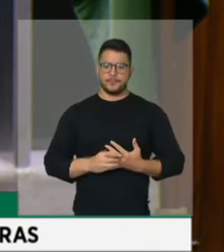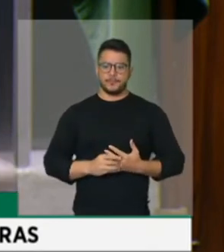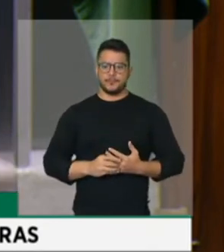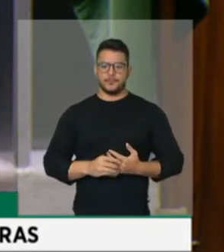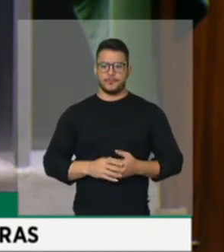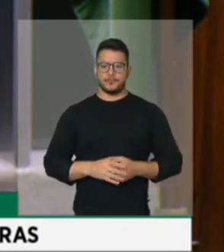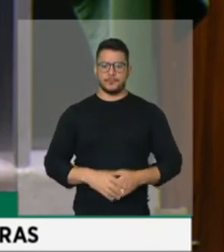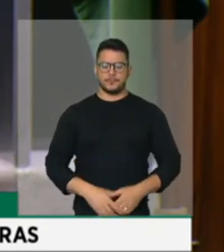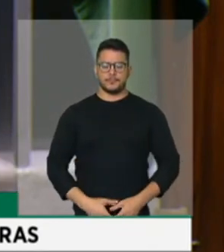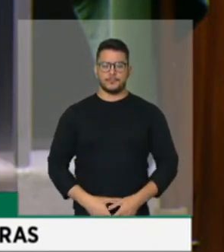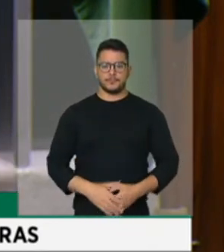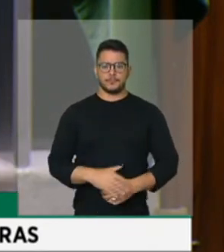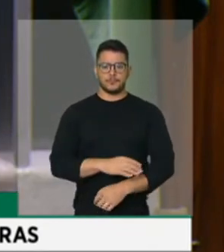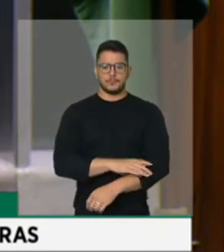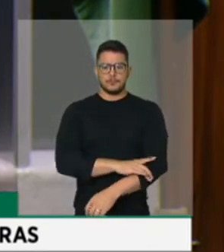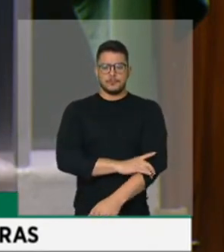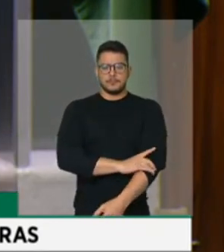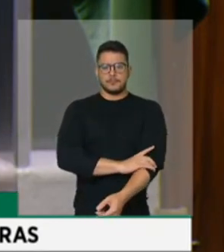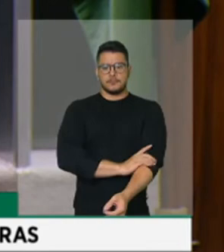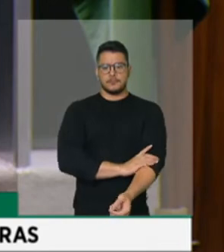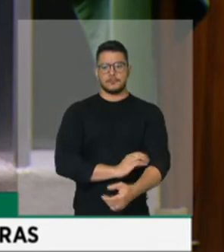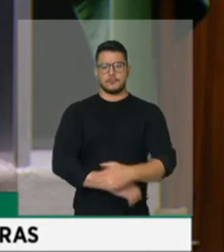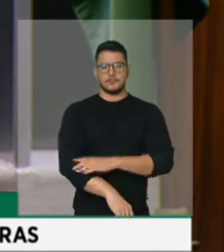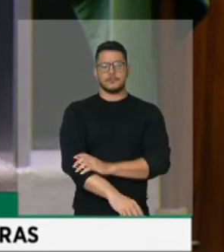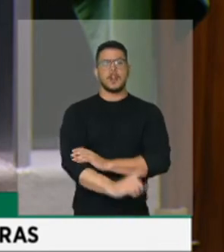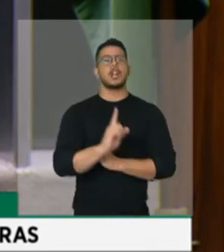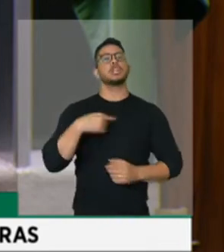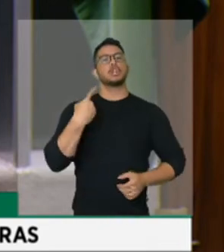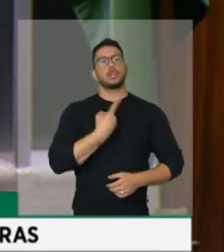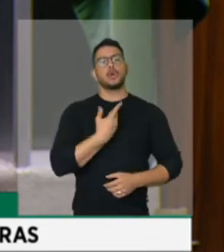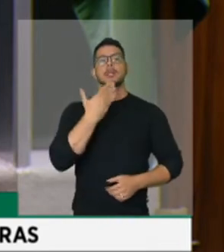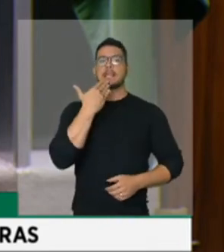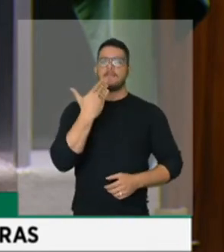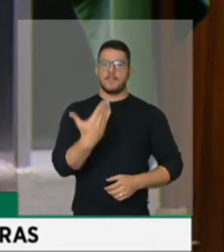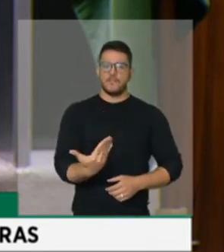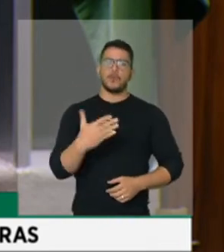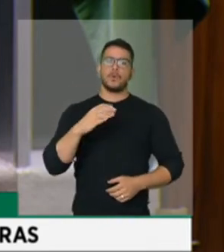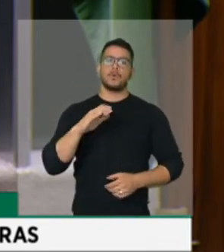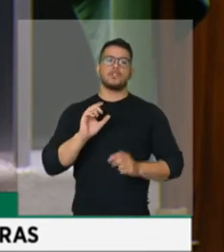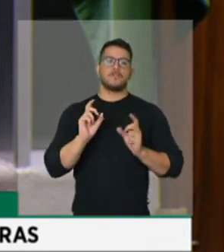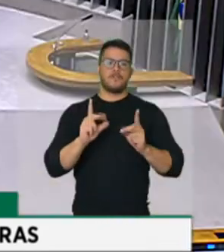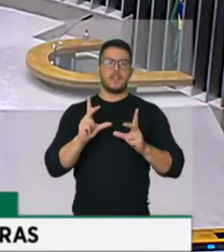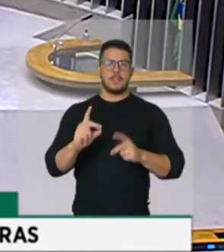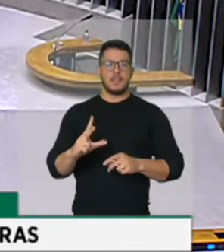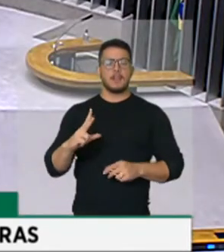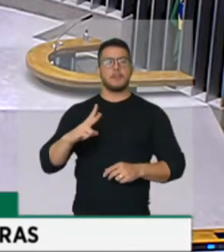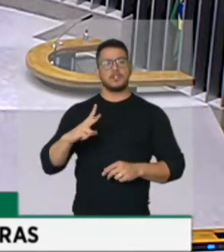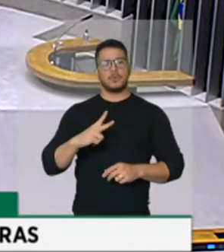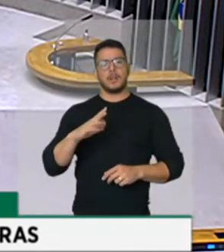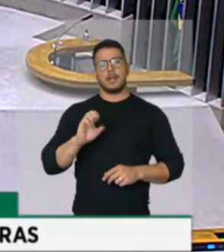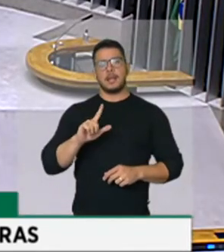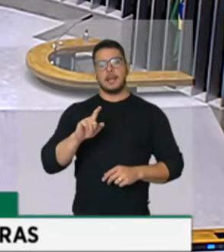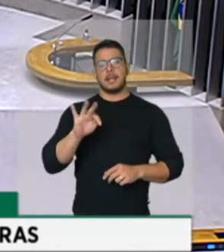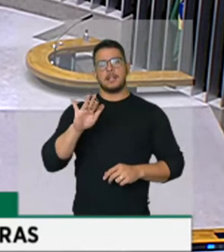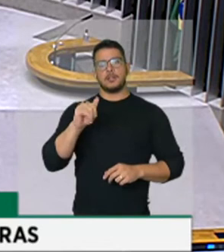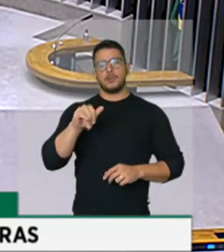EXPLIQUE OU É CONTRA OU A FAVOR OU É CONTRA NO DISCURSO E NA PRÁTICA É A FAVOR? É ISSO QUE TEM QUE SER CLAREADO AQUI NESSE PLENÁRIO, SENHOR PRESIDENTE. OBRIGADO, SENHOR